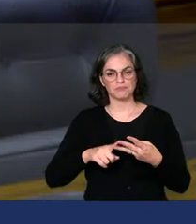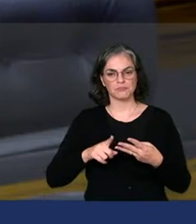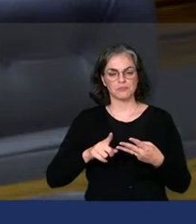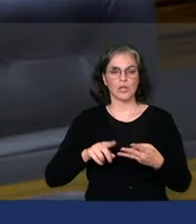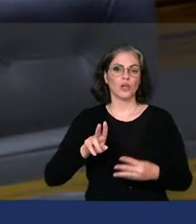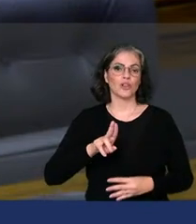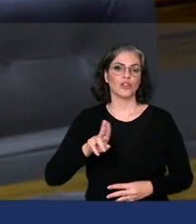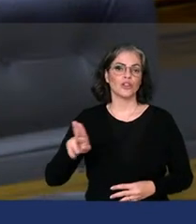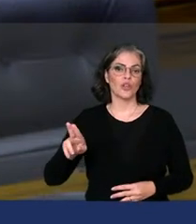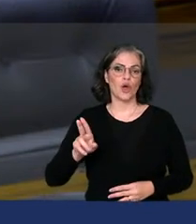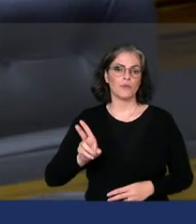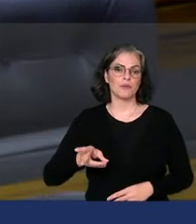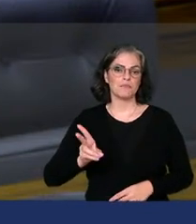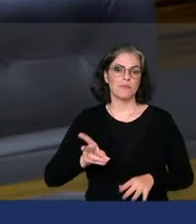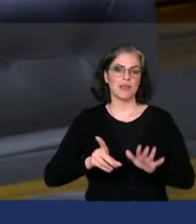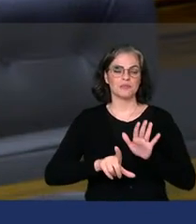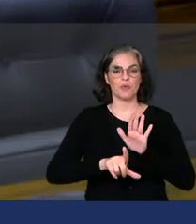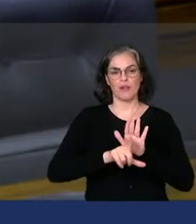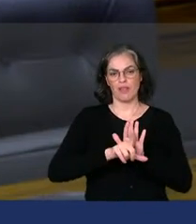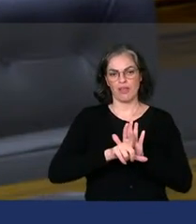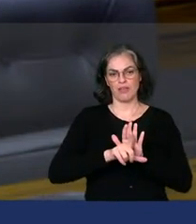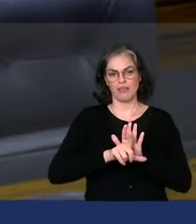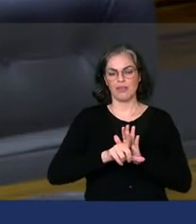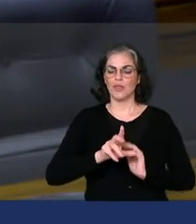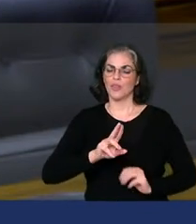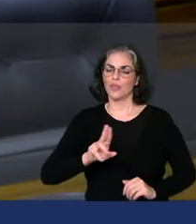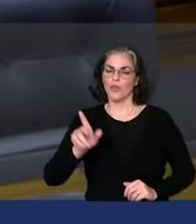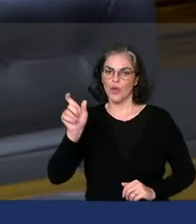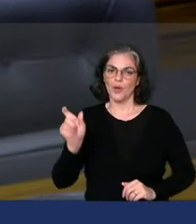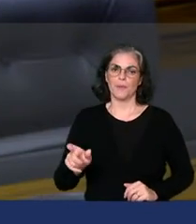SENADO FEDERAL QUE FOI O MENTOR DA LEI E A PESSOA QUE LEVA O NOME DA LEI QUE É ESSE